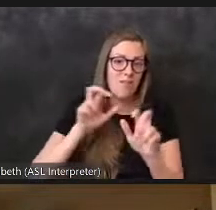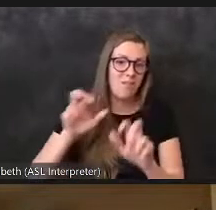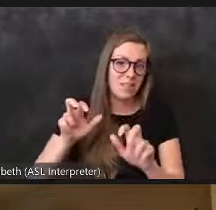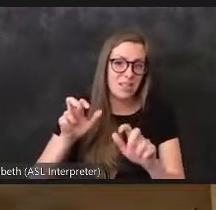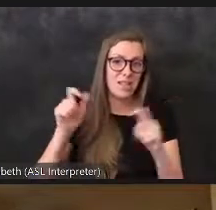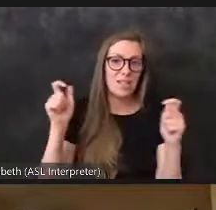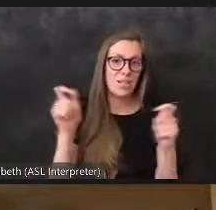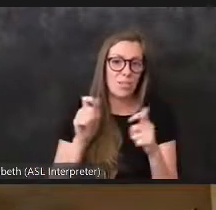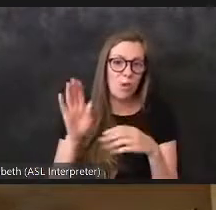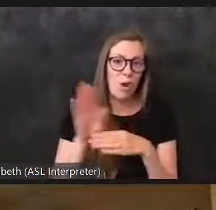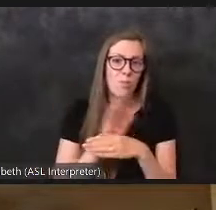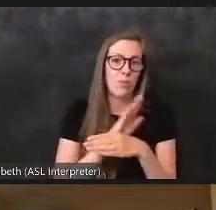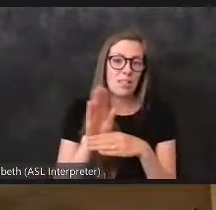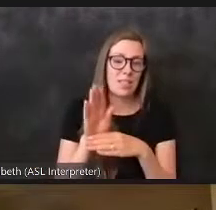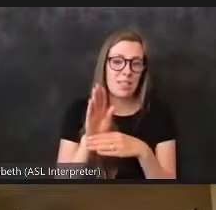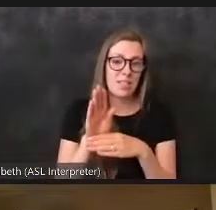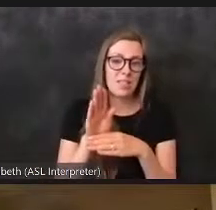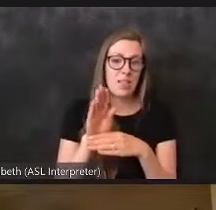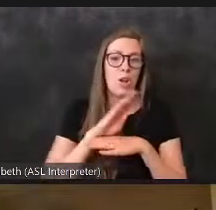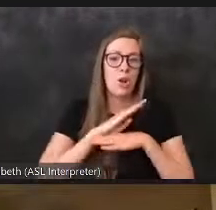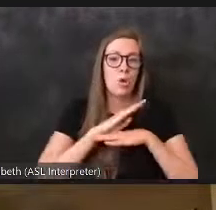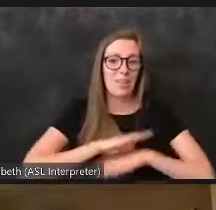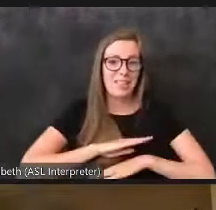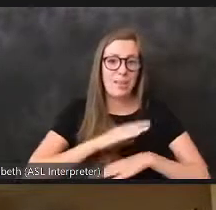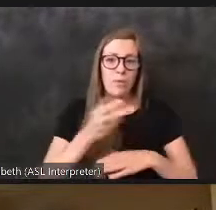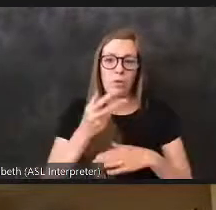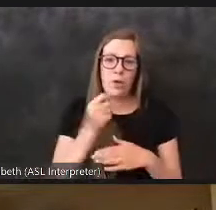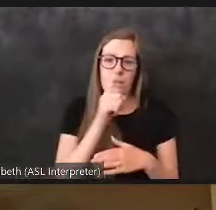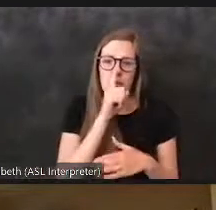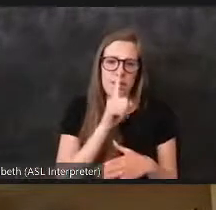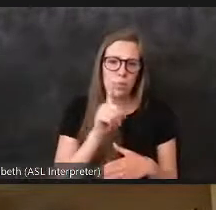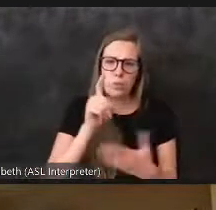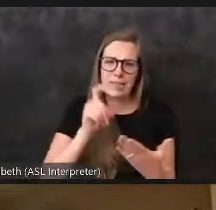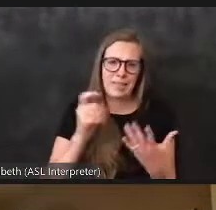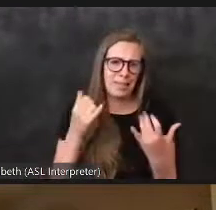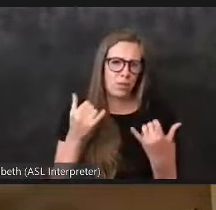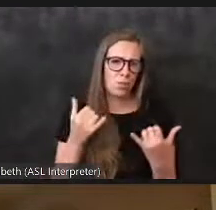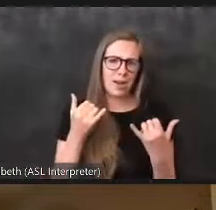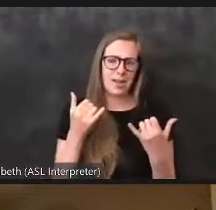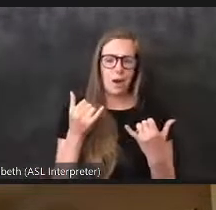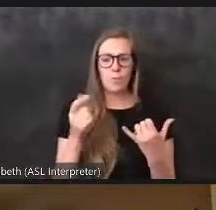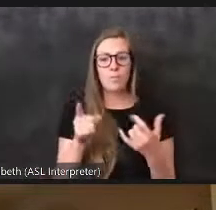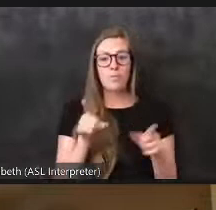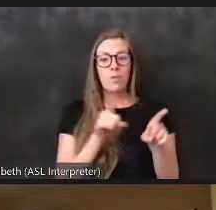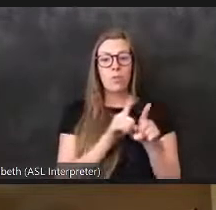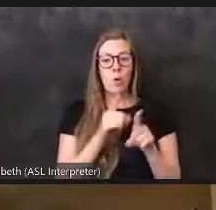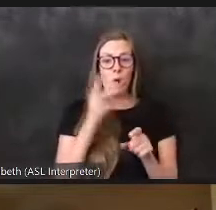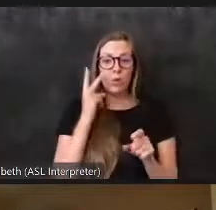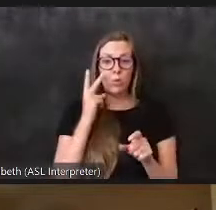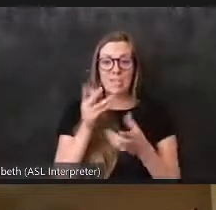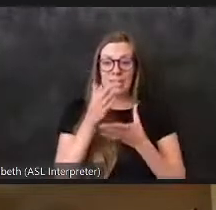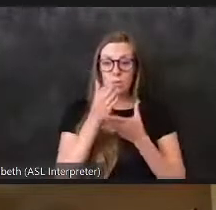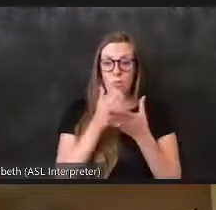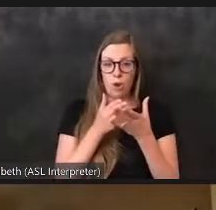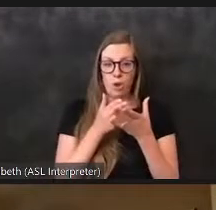Lesionaba N en el programa de auxilio a los pequeños negocios en este momento. Bill Pograma también van a ver